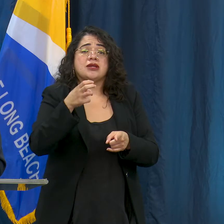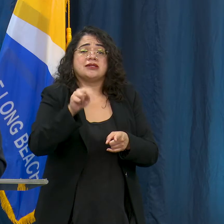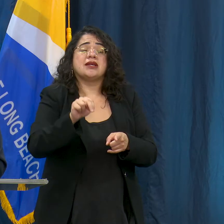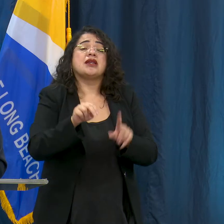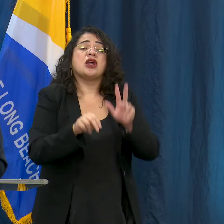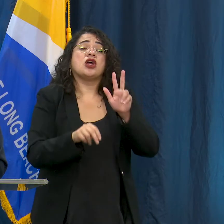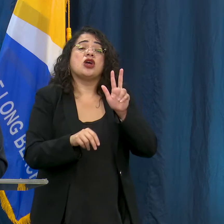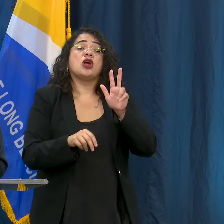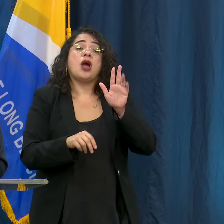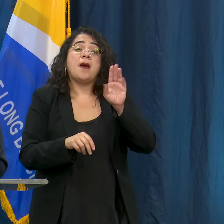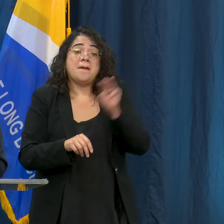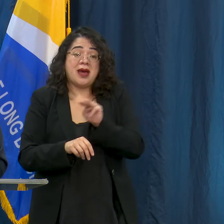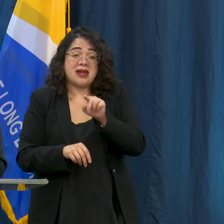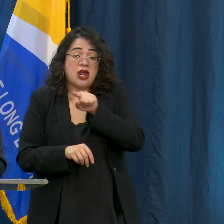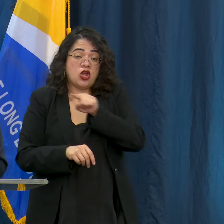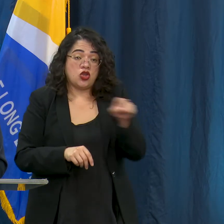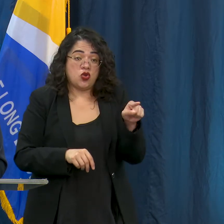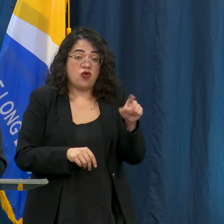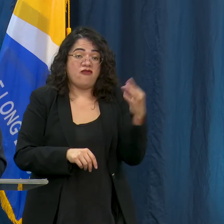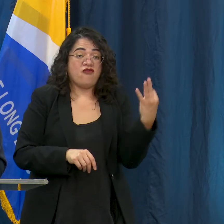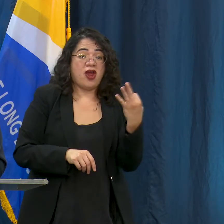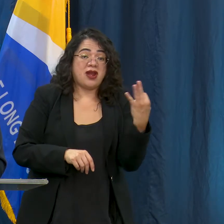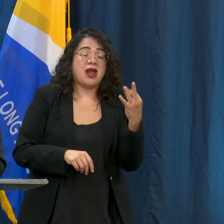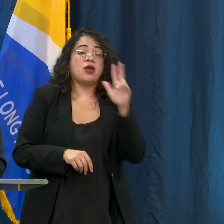es del lunes a viernes pet race a cinco de la tarde